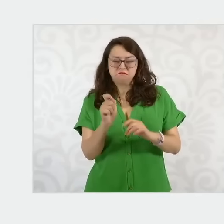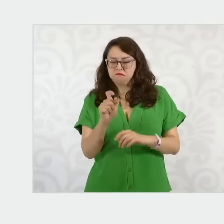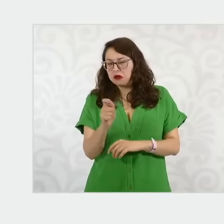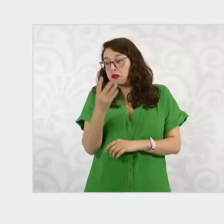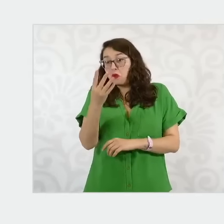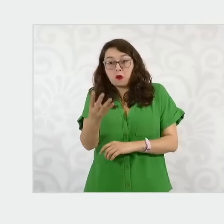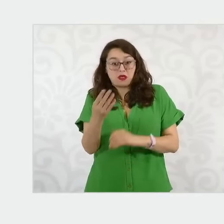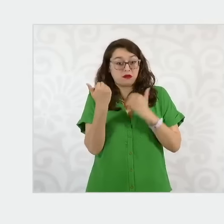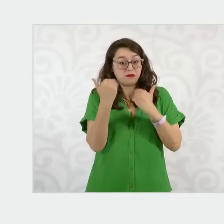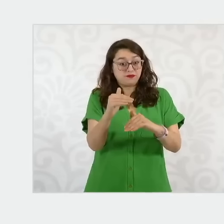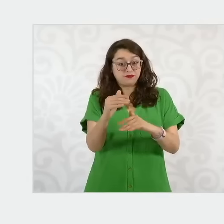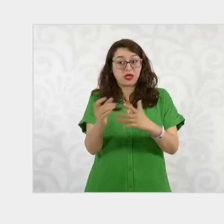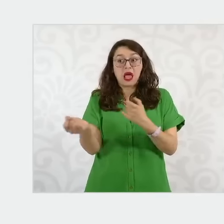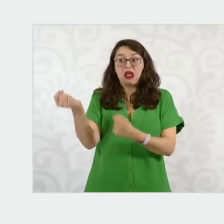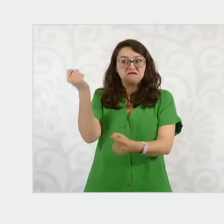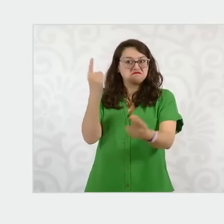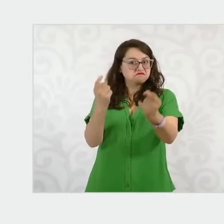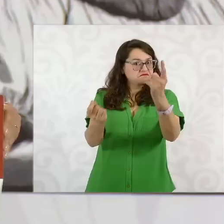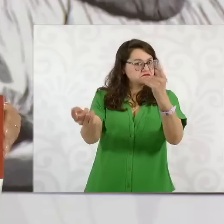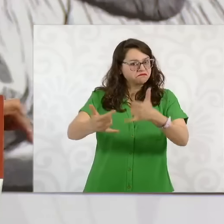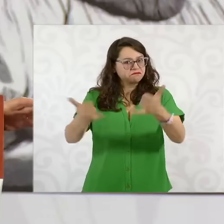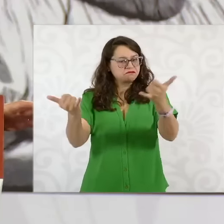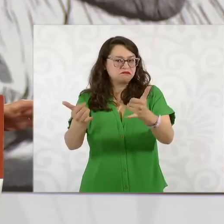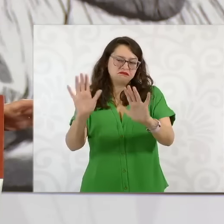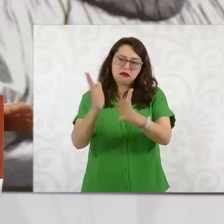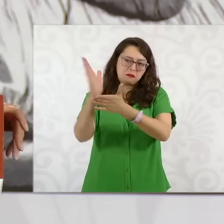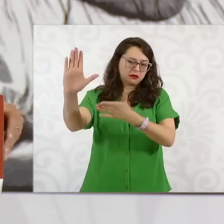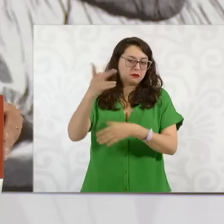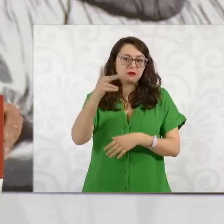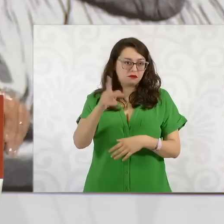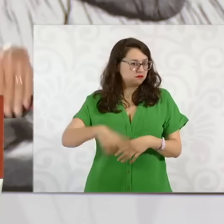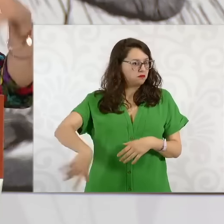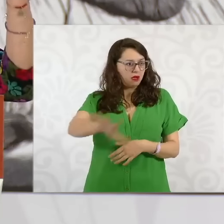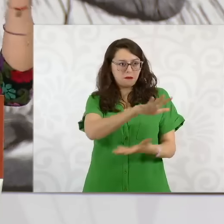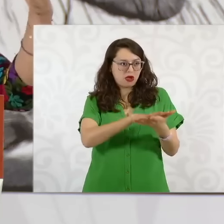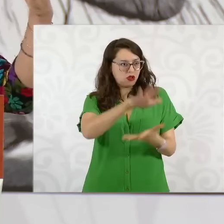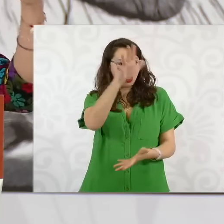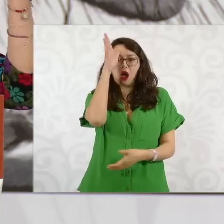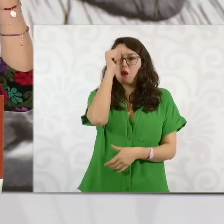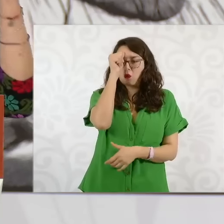en donde se revisa de manera permanente. Este fue un acuerdo voluntario. El año pasado fue